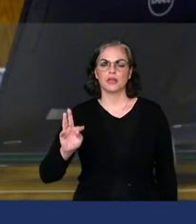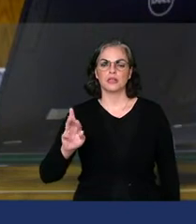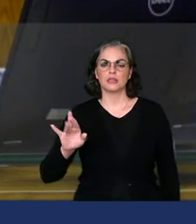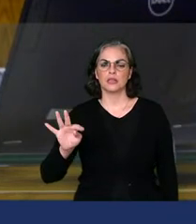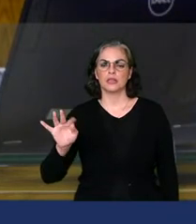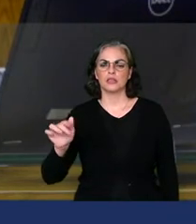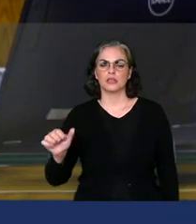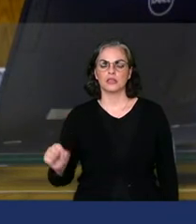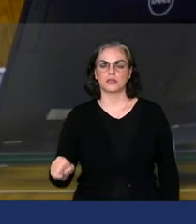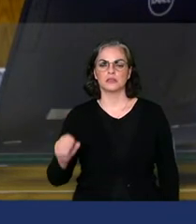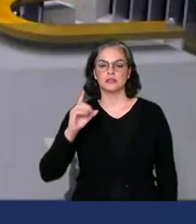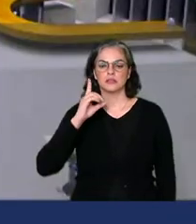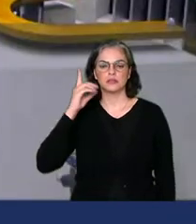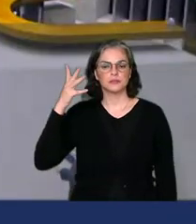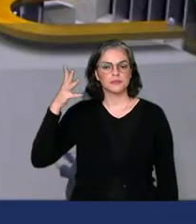ENCAMINHAR A FAVOR DO